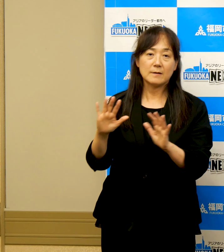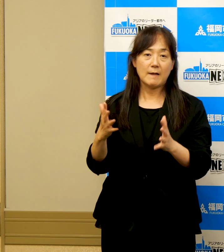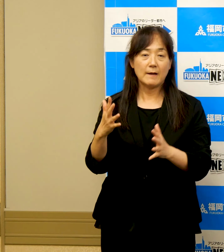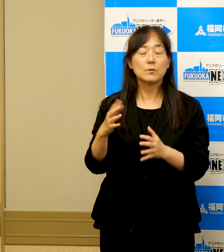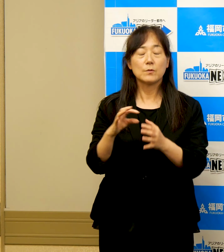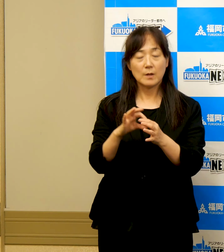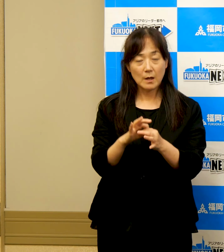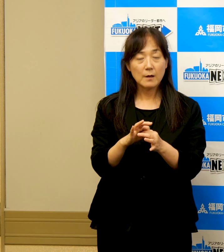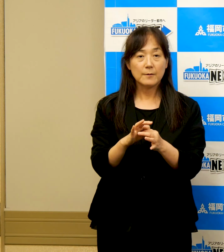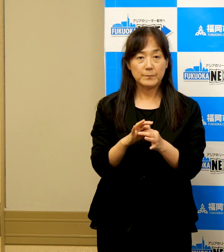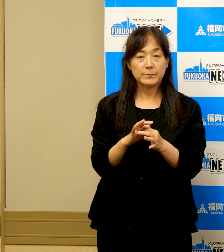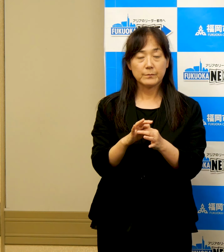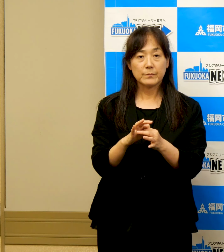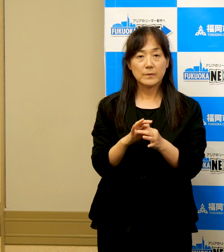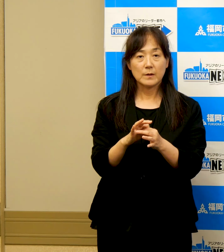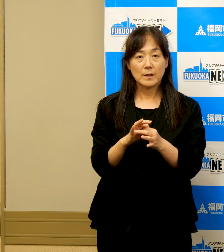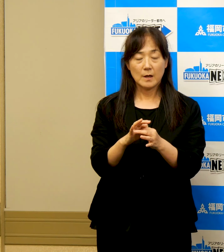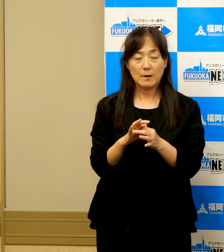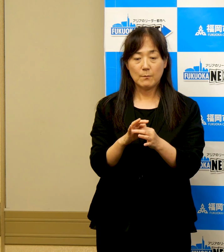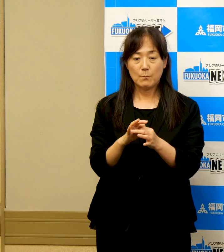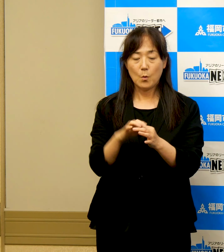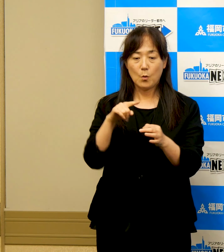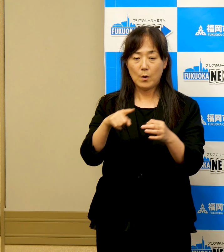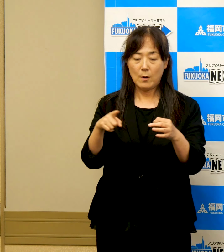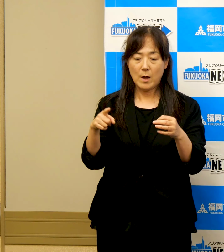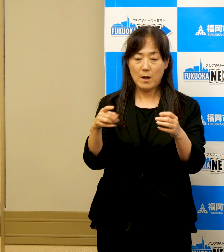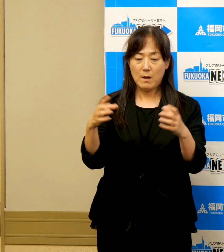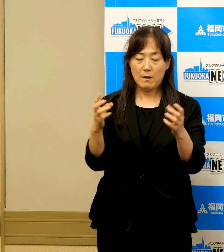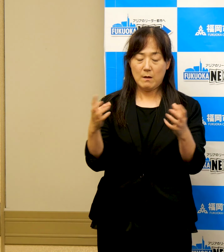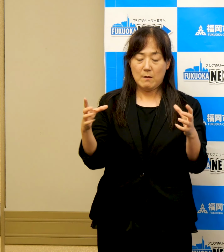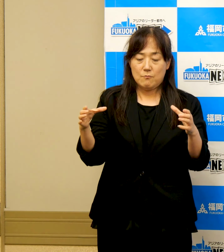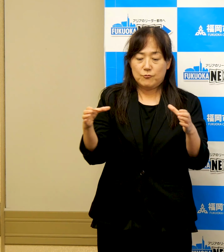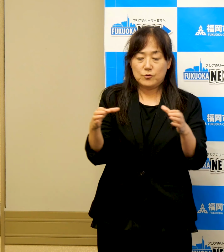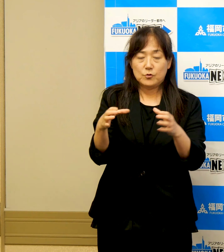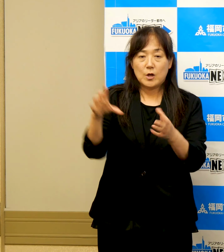となると徐々にこれはもう 縮小という方向になってくるんですね